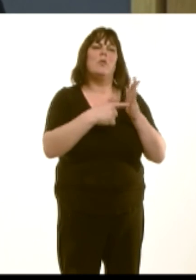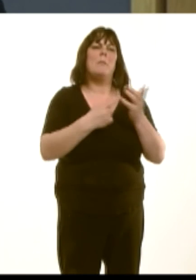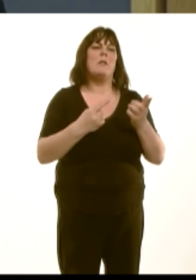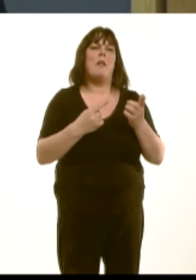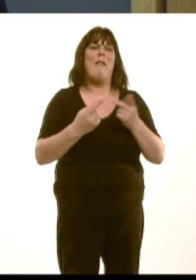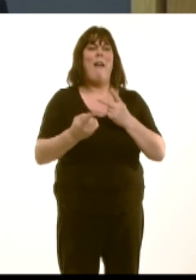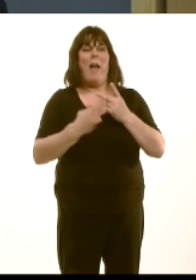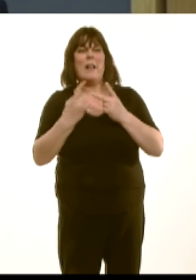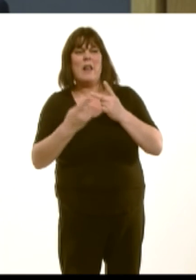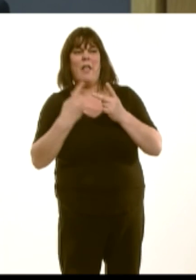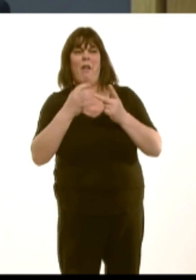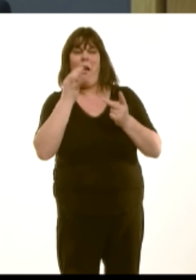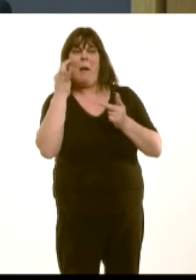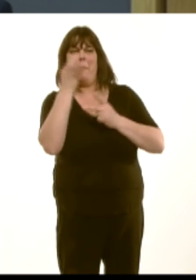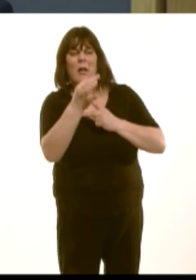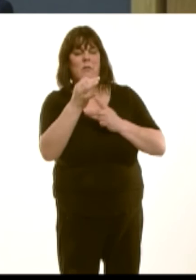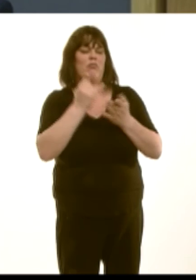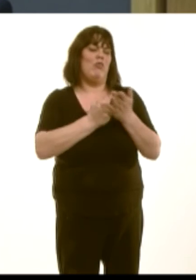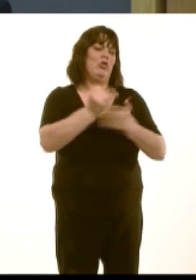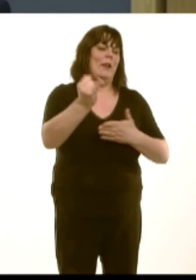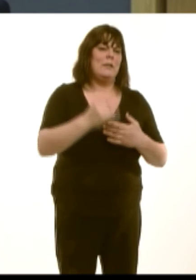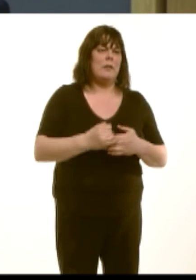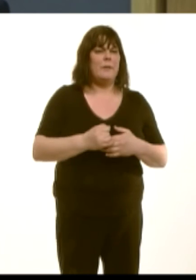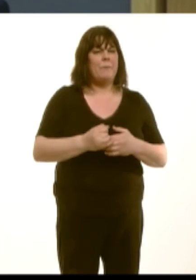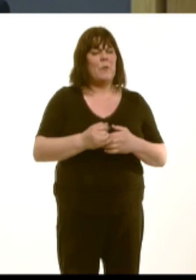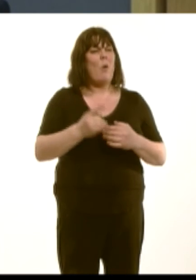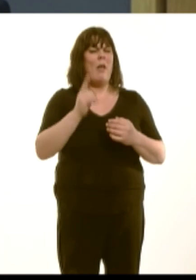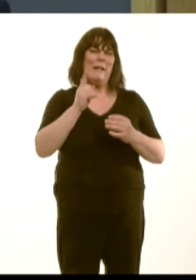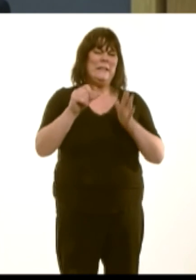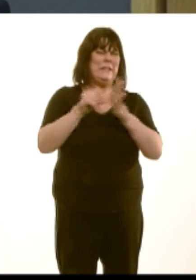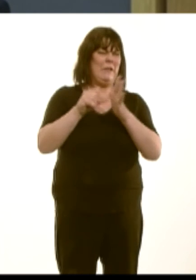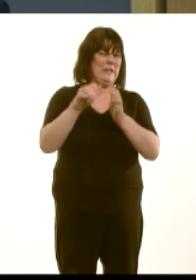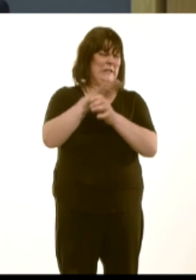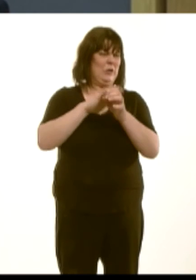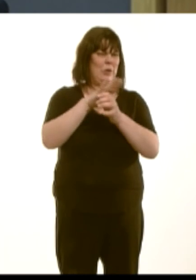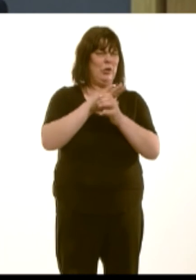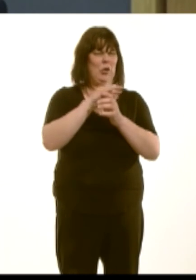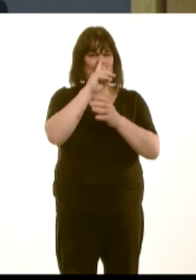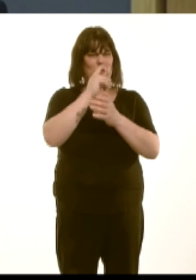gyfan, yn hytrach na chael eu gadael i fyrddau iechyd lleol, er mwyn sicrhau cysondeb a thegwch?